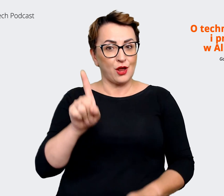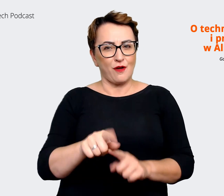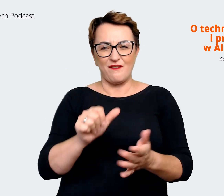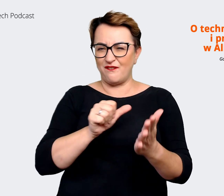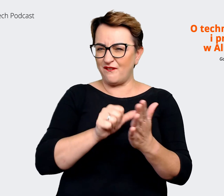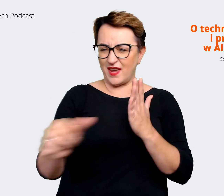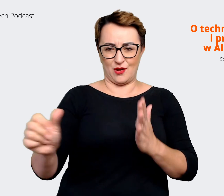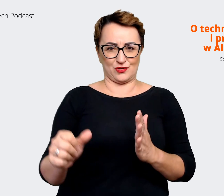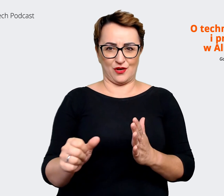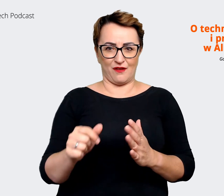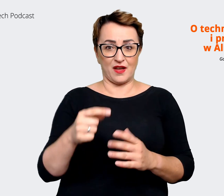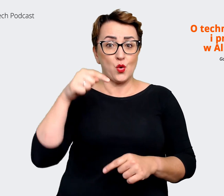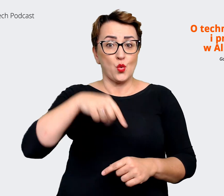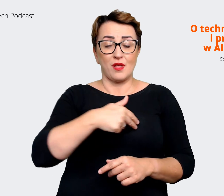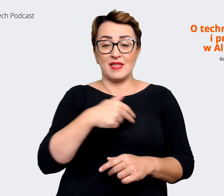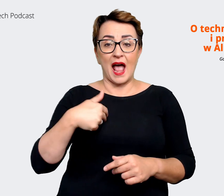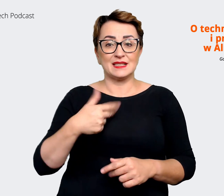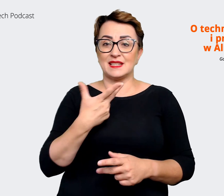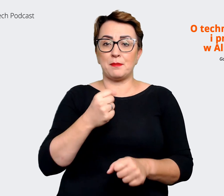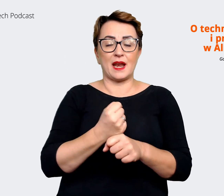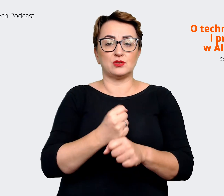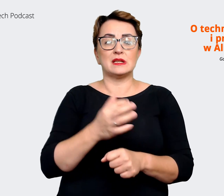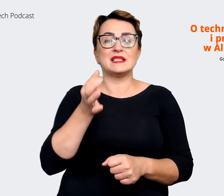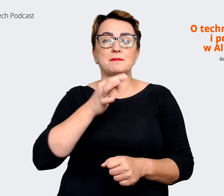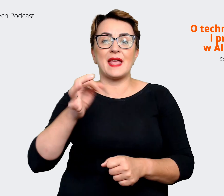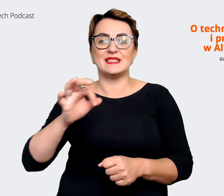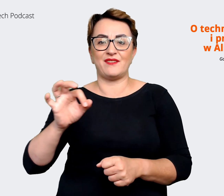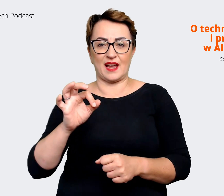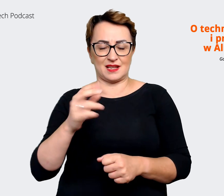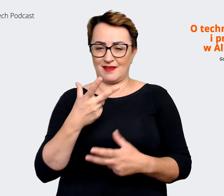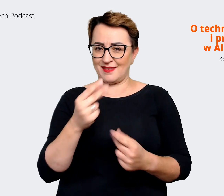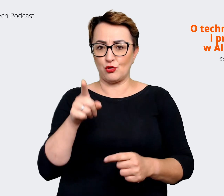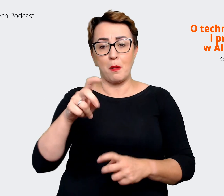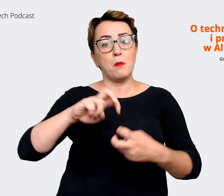u nas się nie pracuje na specyfikacjach. Pracuje się na problemach klientów na user stories.